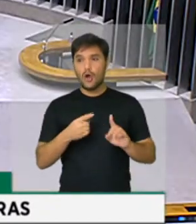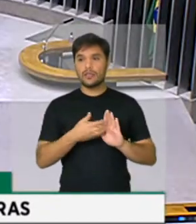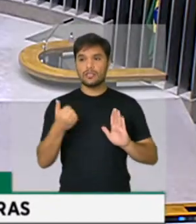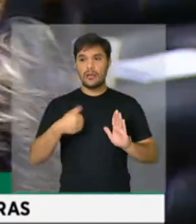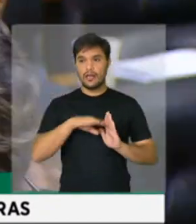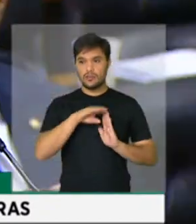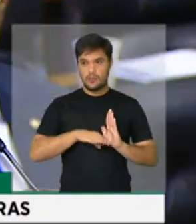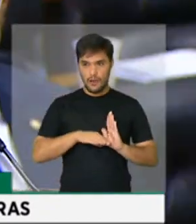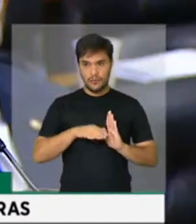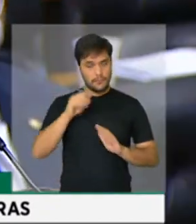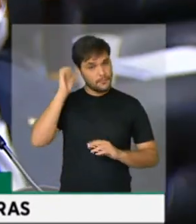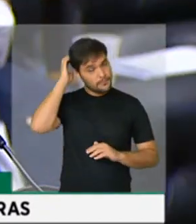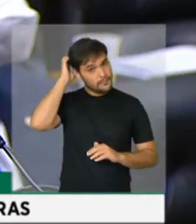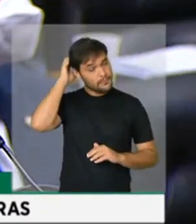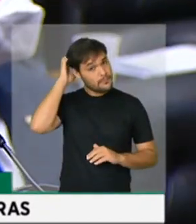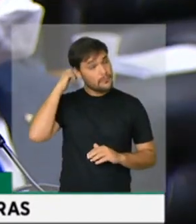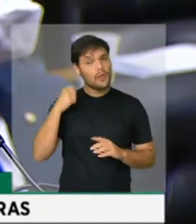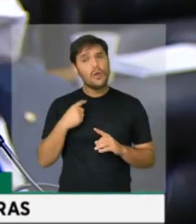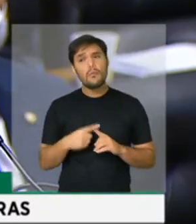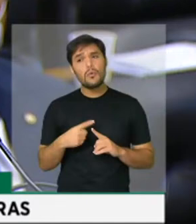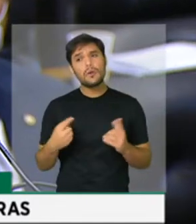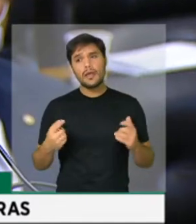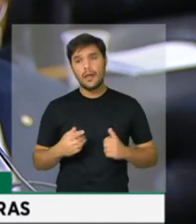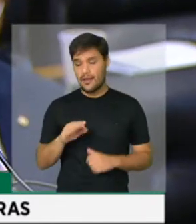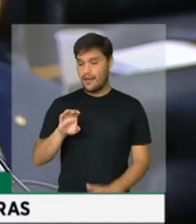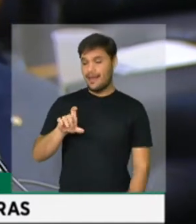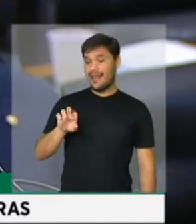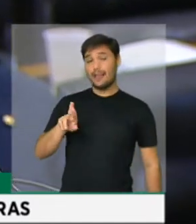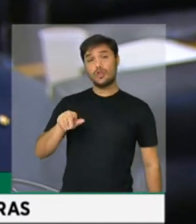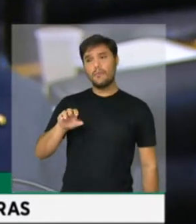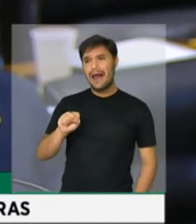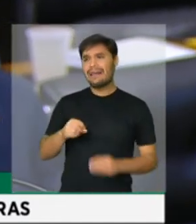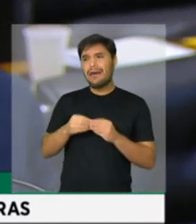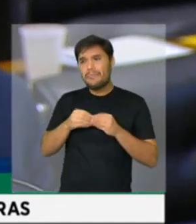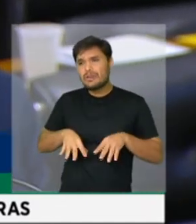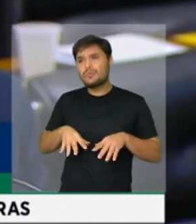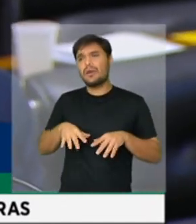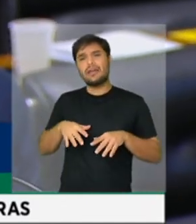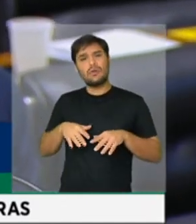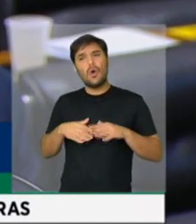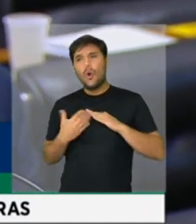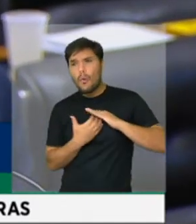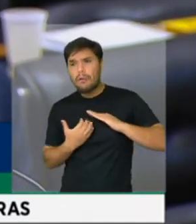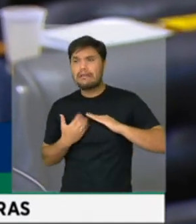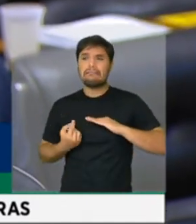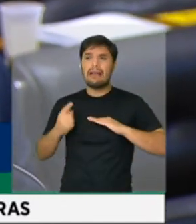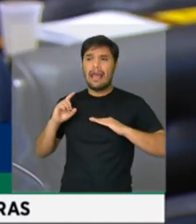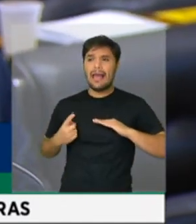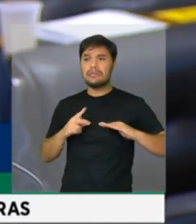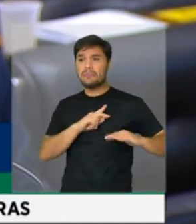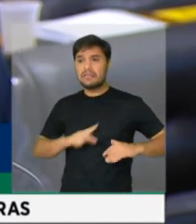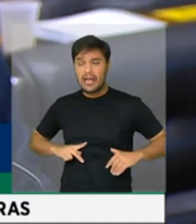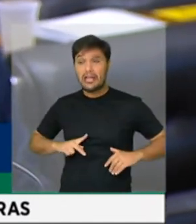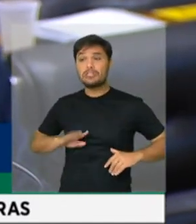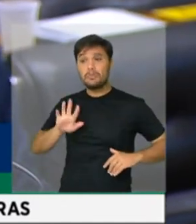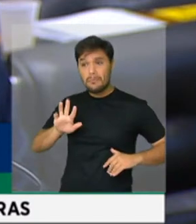PRESIDENTE, O PSD É CONTRA RETIRADA DE PAUTA PELO SEGUINTE MOTIVO. A ELETROBRAS ESTAVA DANDO PREJUÍZO NO GOVERNO DA ESQUERDA. ELA DEU